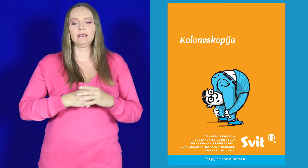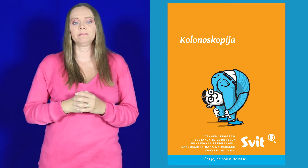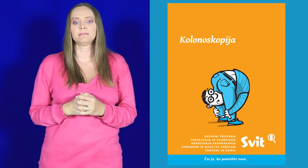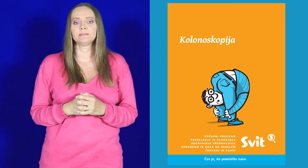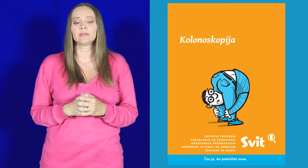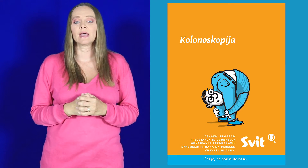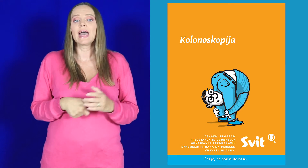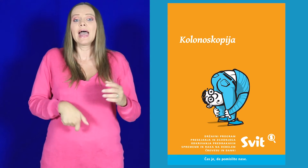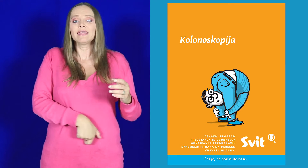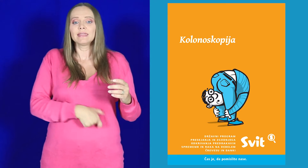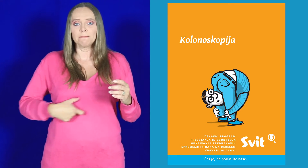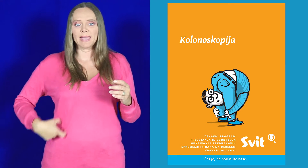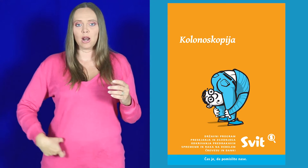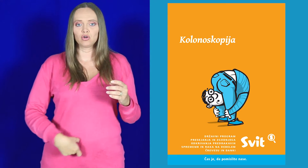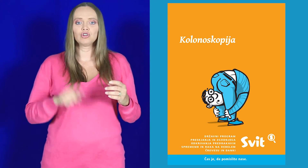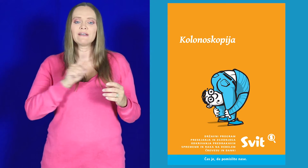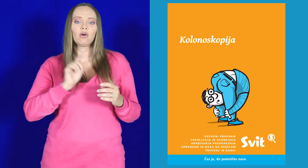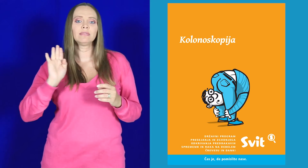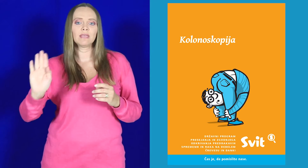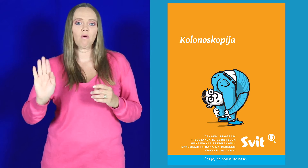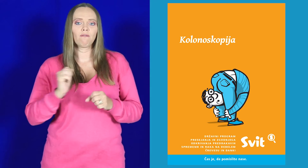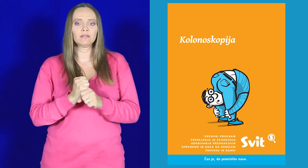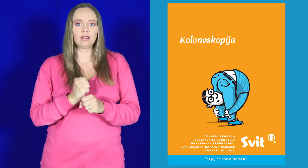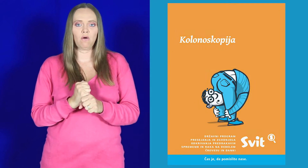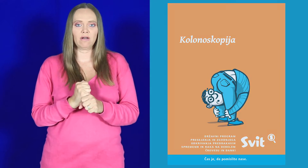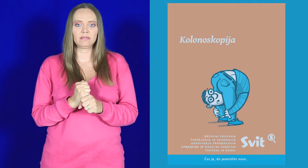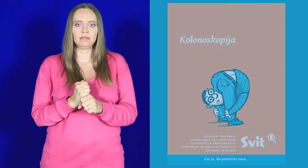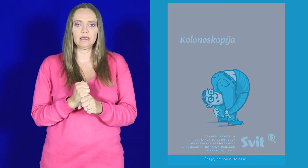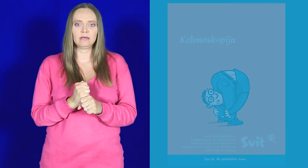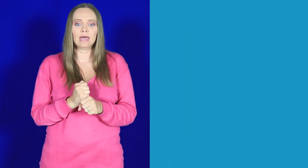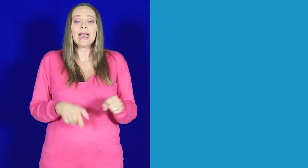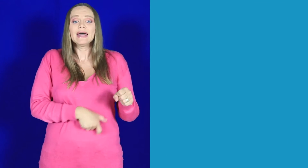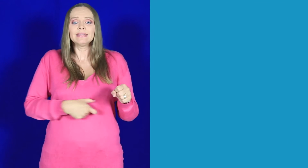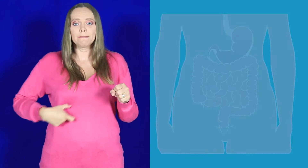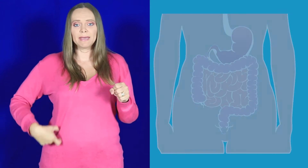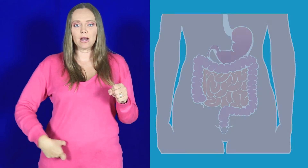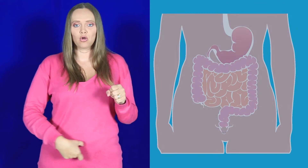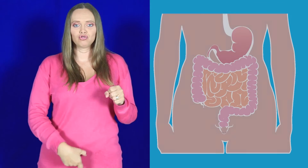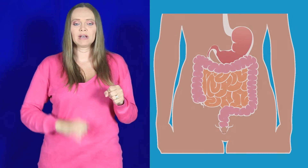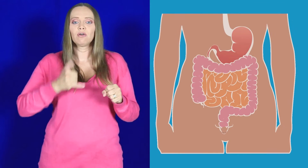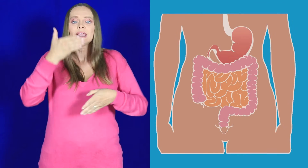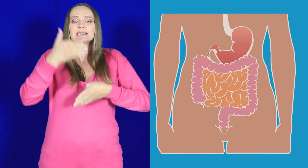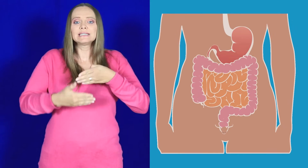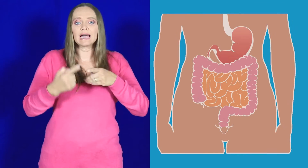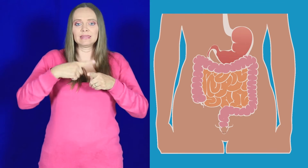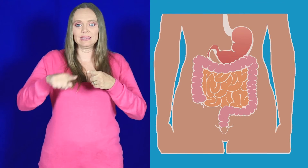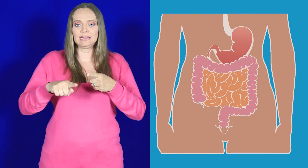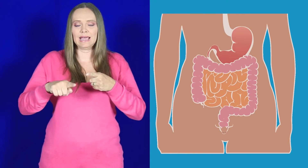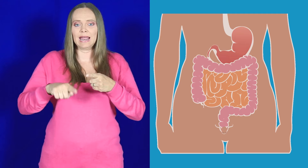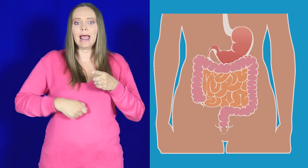Debelo črevo in njegovo delovanje. Debelo črevo je zadnji del prebavne cevi.